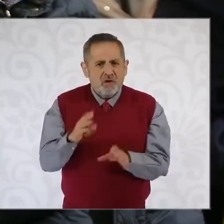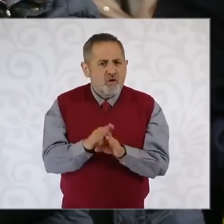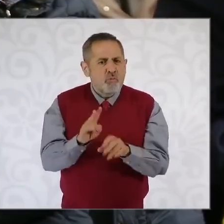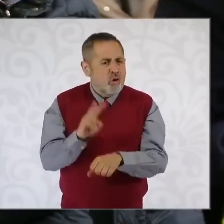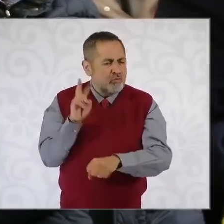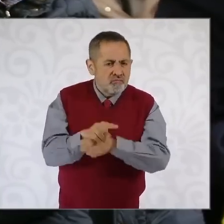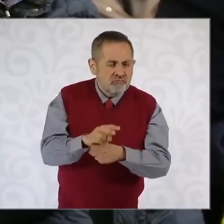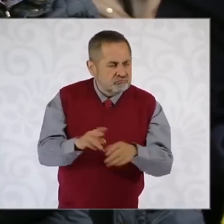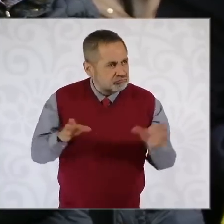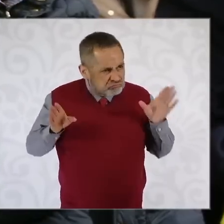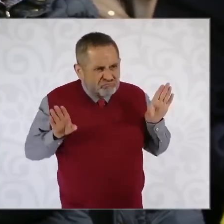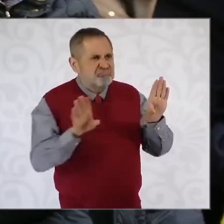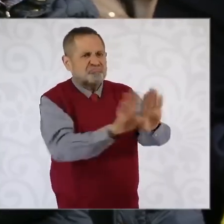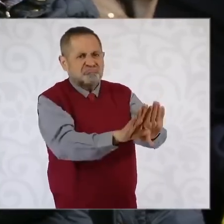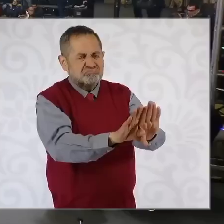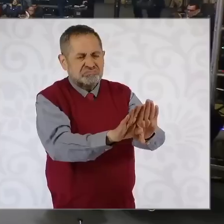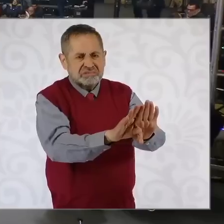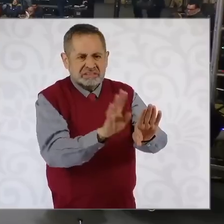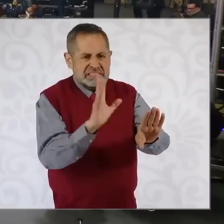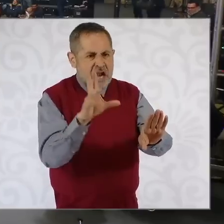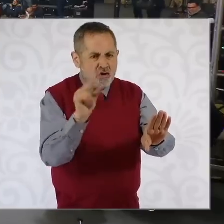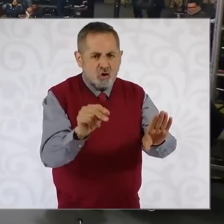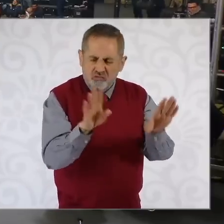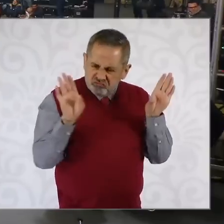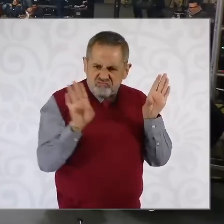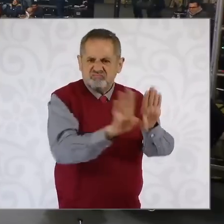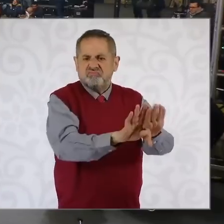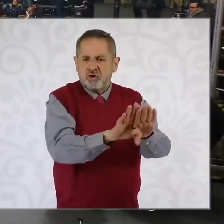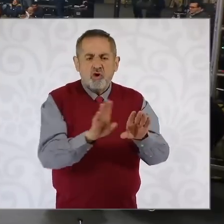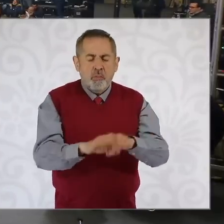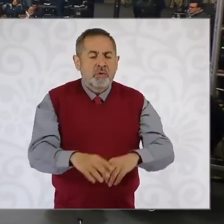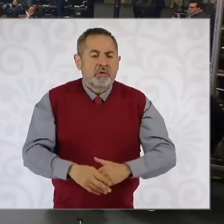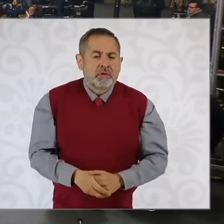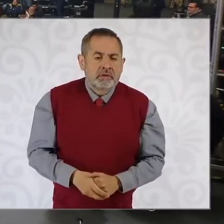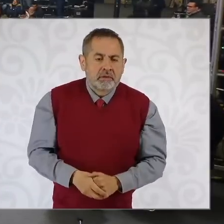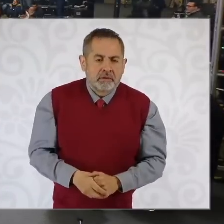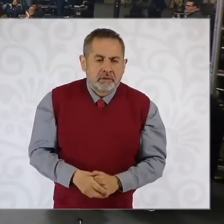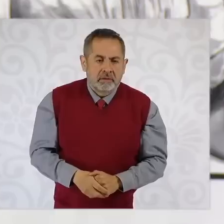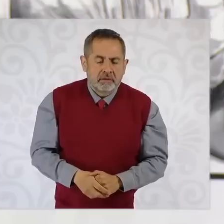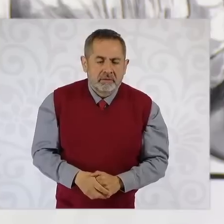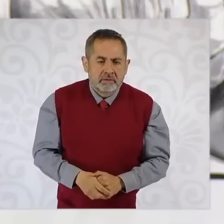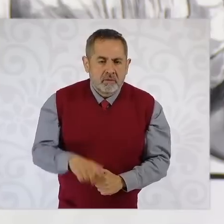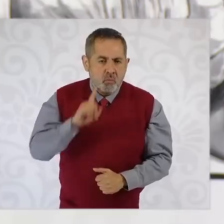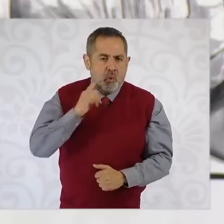permita la entrada de esas armas al país Esa es la colaboración y la coordinación de la que hablamos